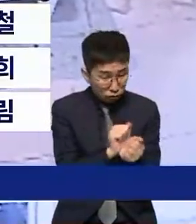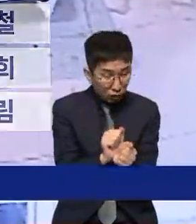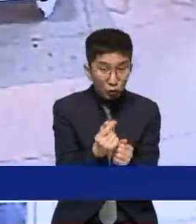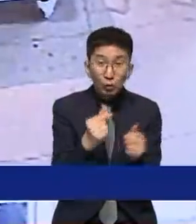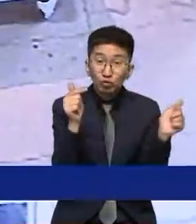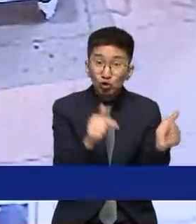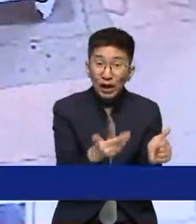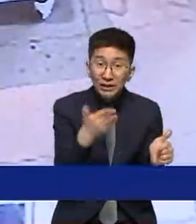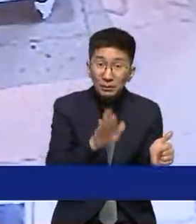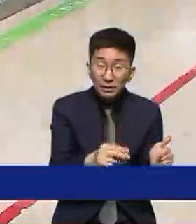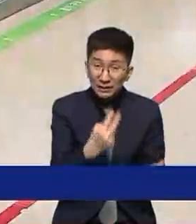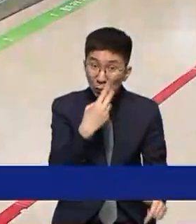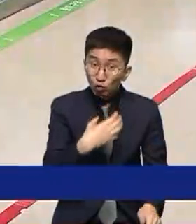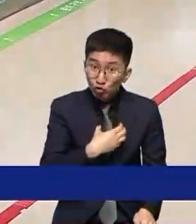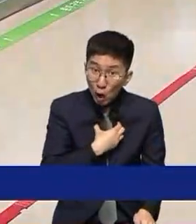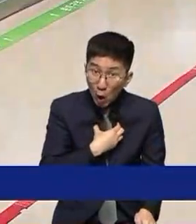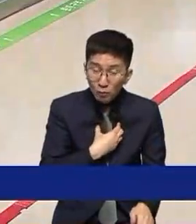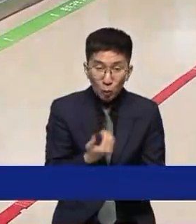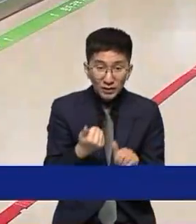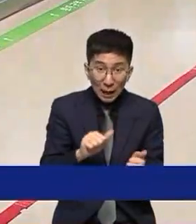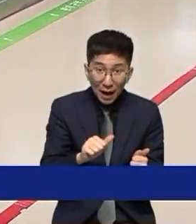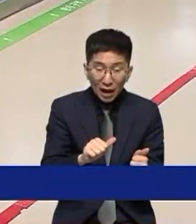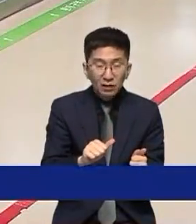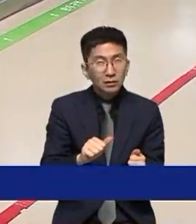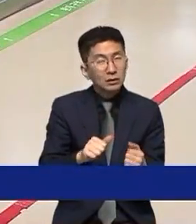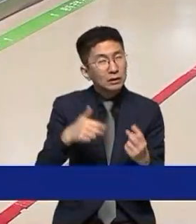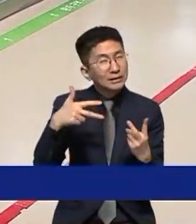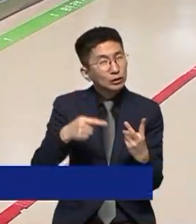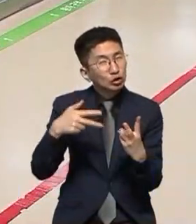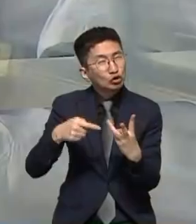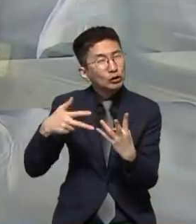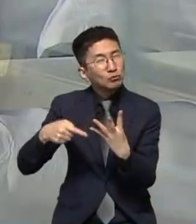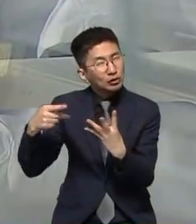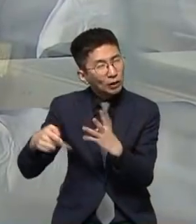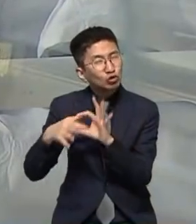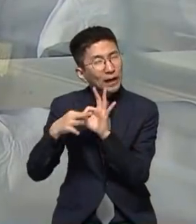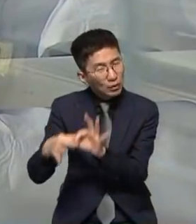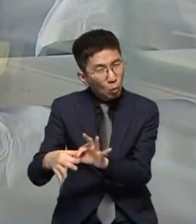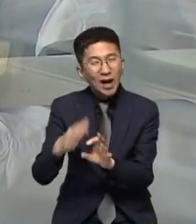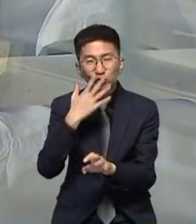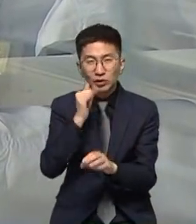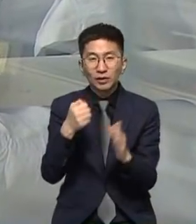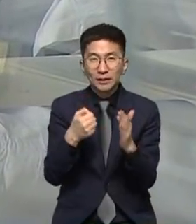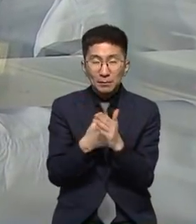수 있다는 점에서 고령층 등 고위험군의 철저한 관리가 가장 중요합니다. SBS 박수진입니다.